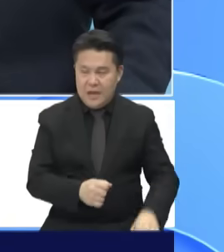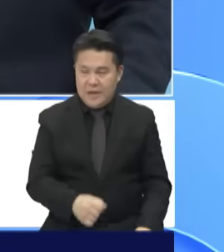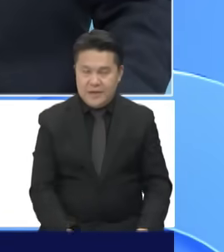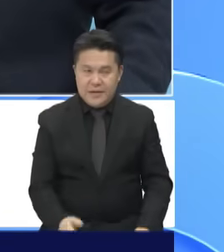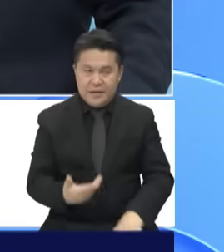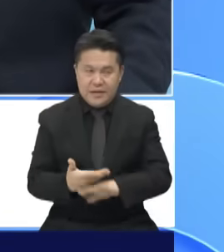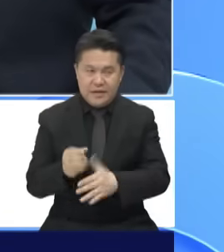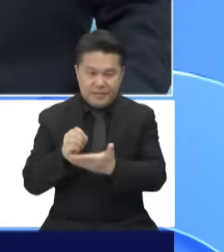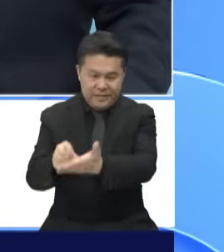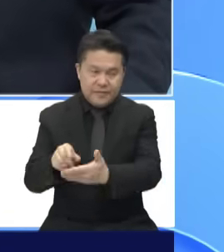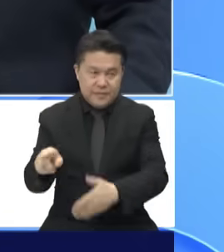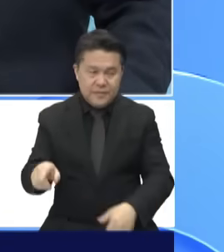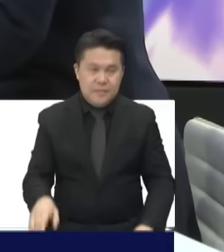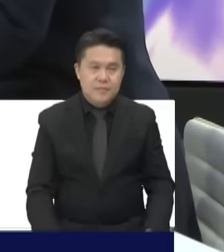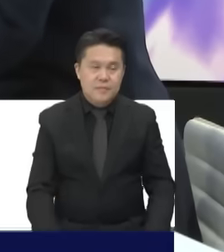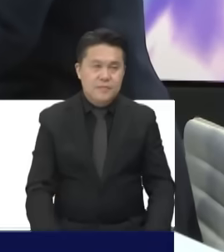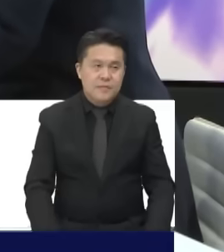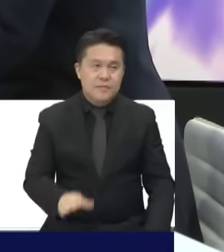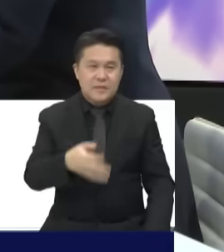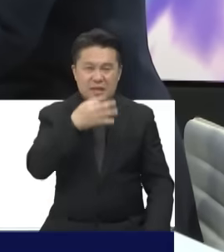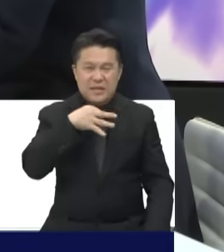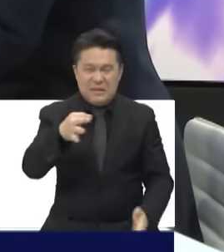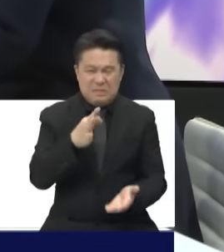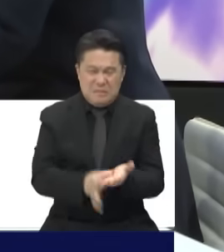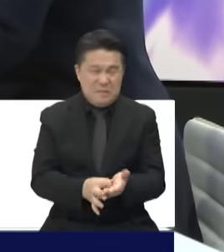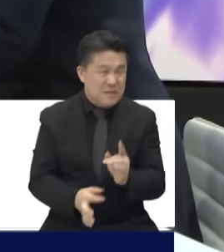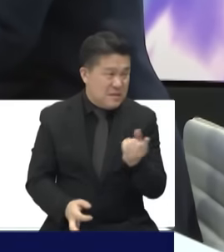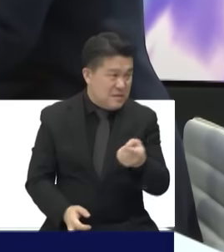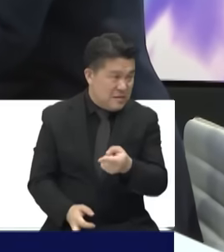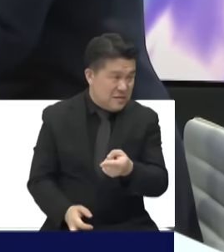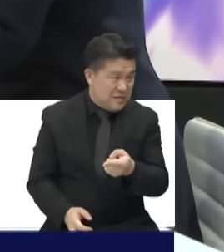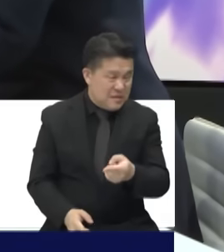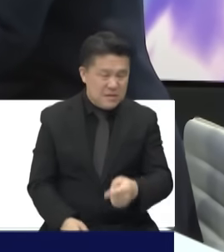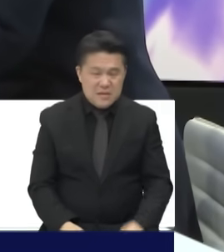(앵커) 이게 청약통장이 이자도 굉장히 낮잖아요. 그러면 해지하는 게 나은 건가요?